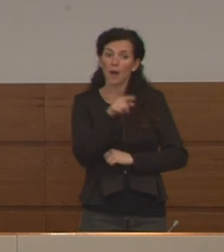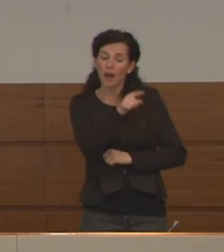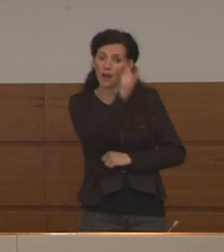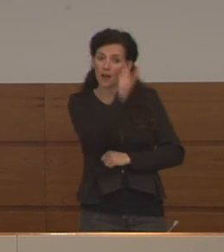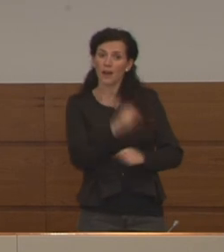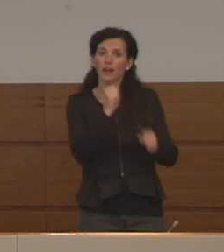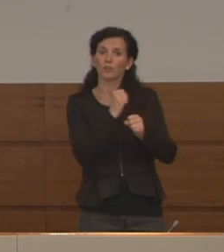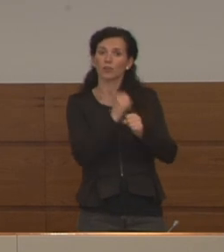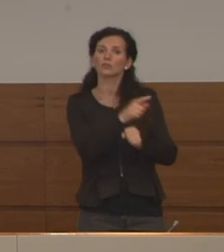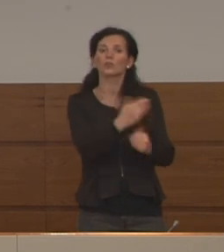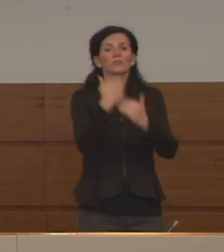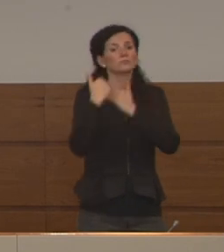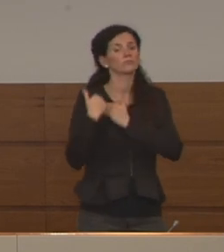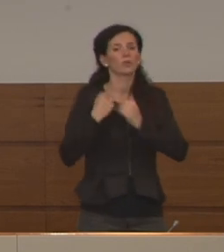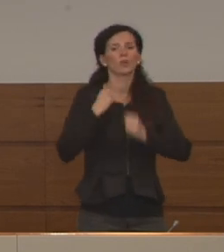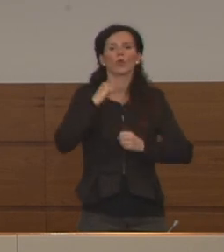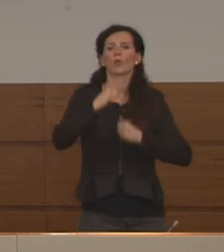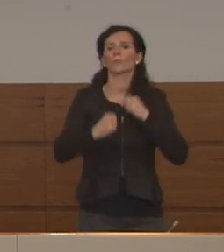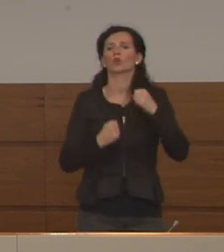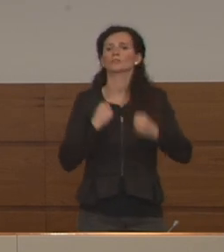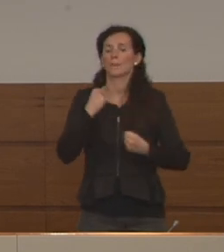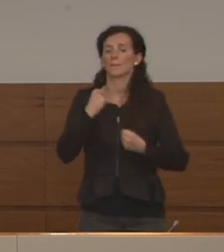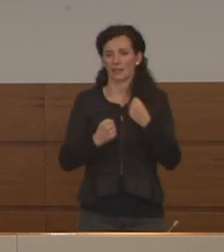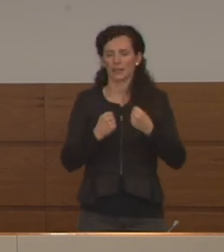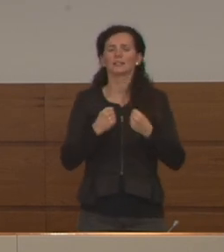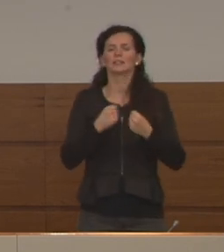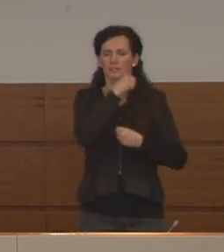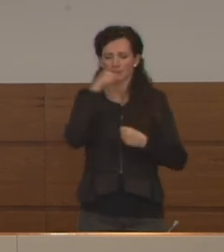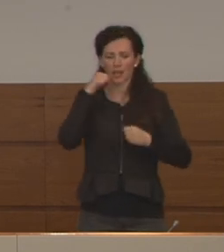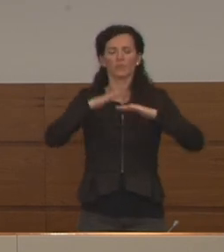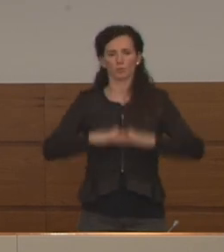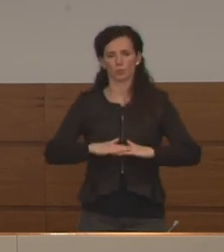assumere dei comportamenti che lo tutelano e che lo mettono in sicurezza